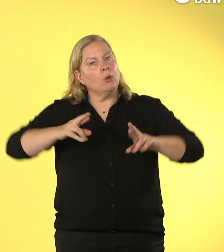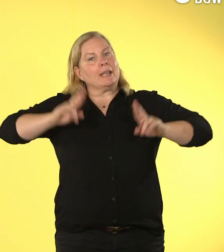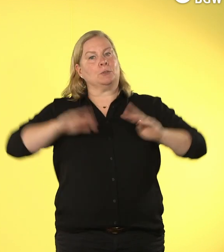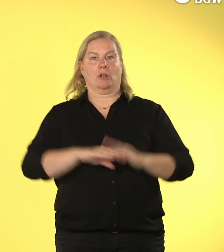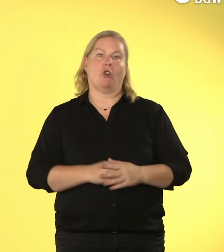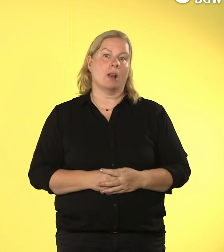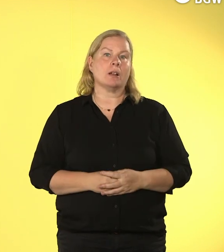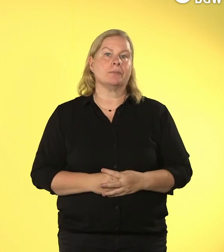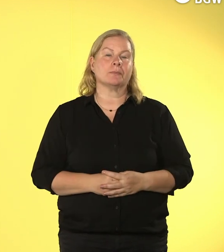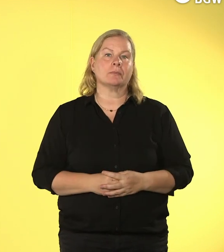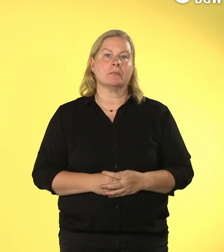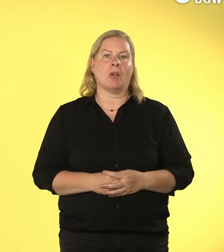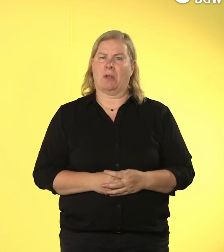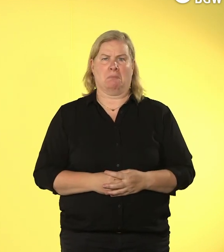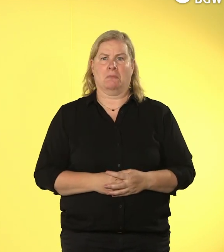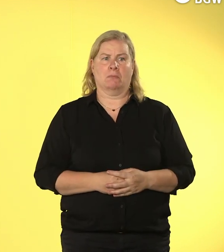Einen Unterschied kann ich nicht festmachen.